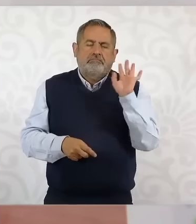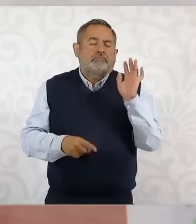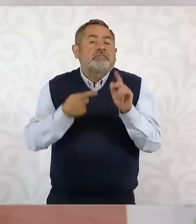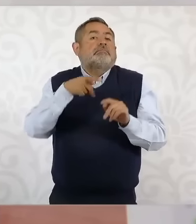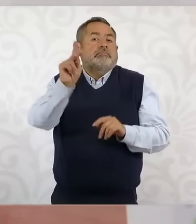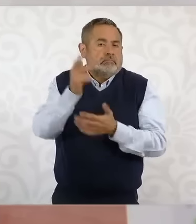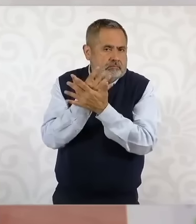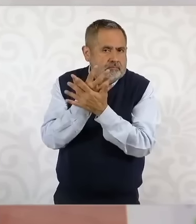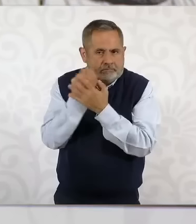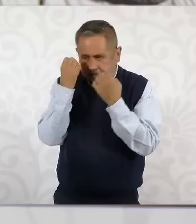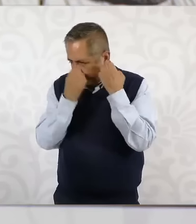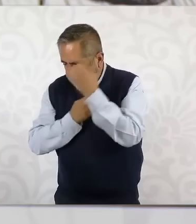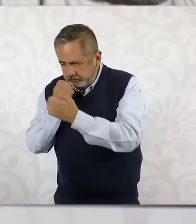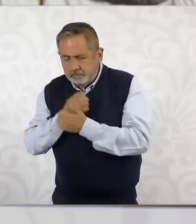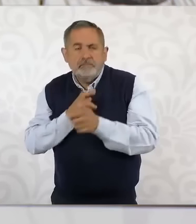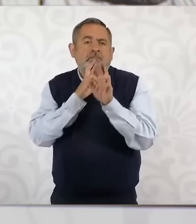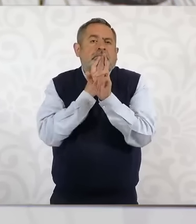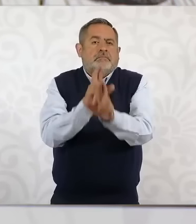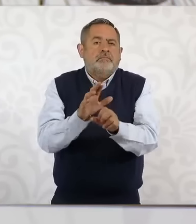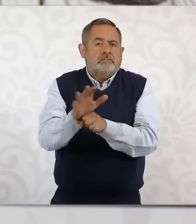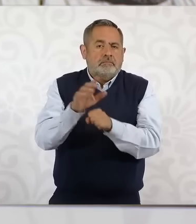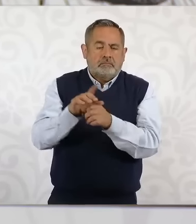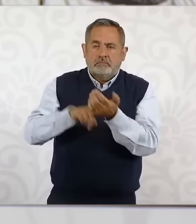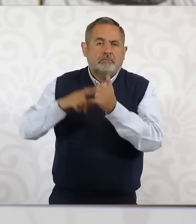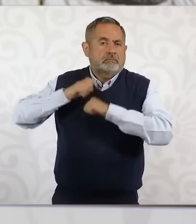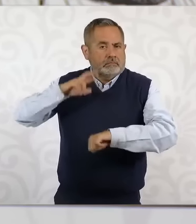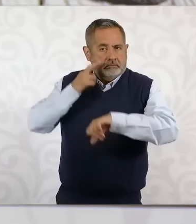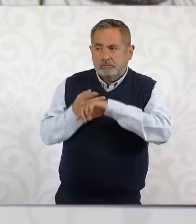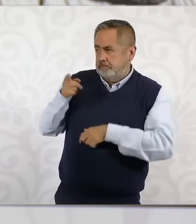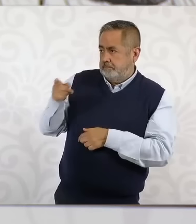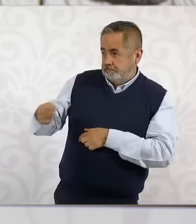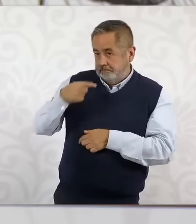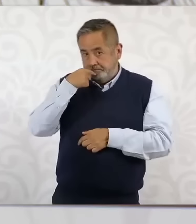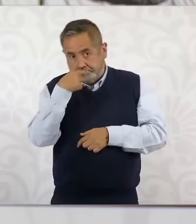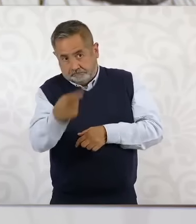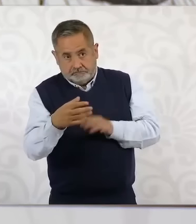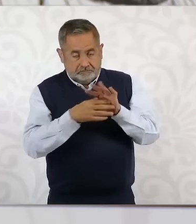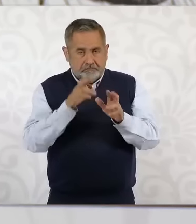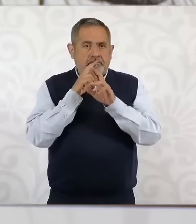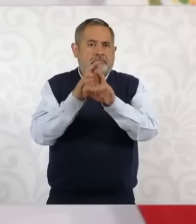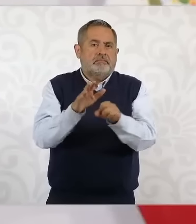Entonces vamos a esperar a SEMARNAT porque es a quien le corresponde que dé su resultado del